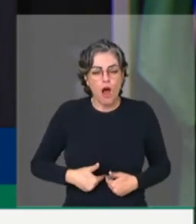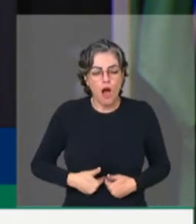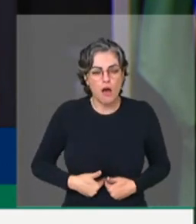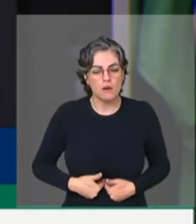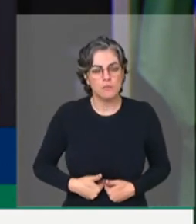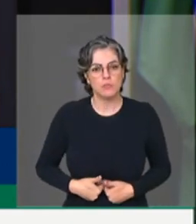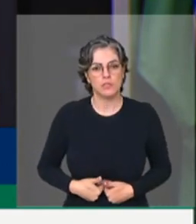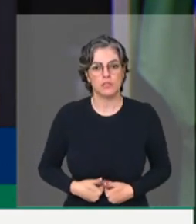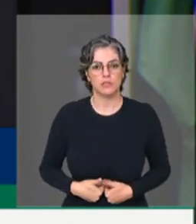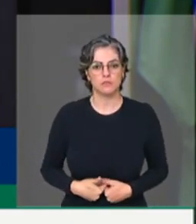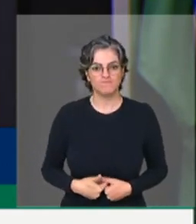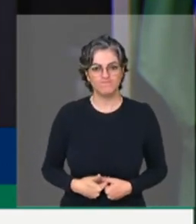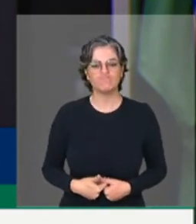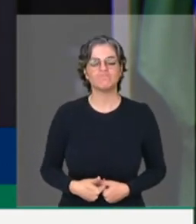BRASILEIROS PASSANDO FOME . O PAÍS DO LADO DE FORA É O